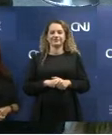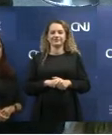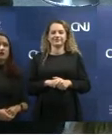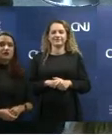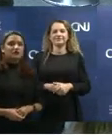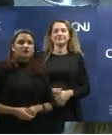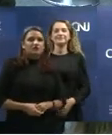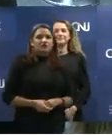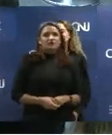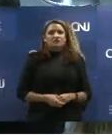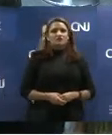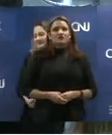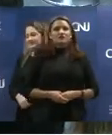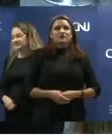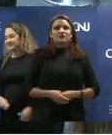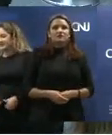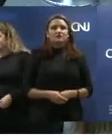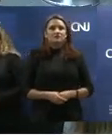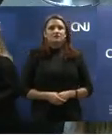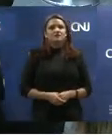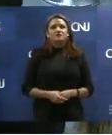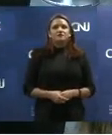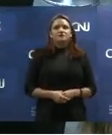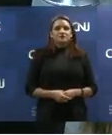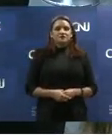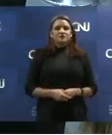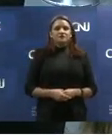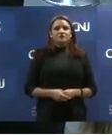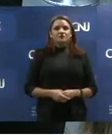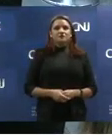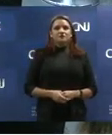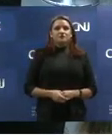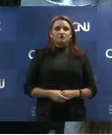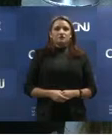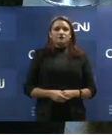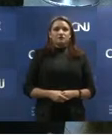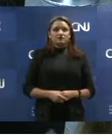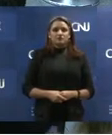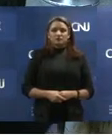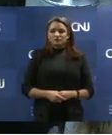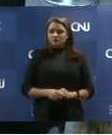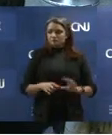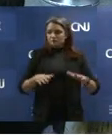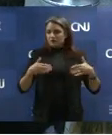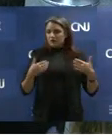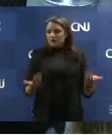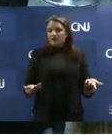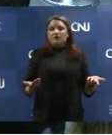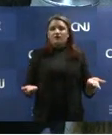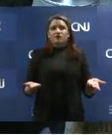tem que tirar isso pra lá. Então, eu proclamo o resultado que o Conselho por maioria,